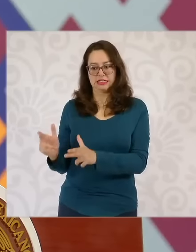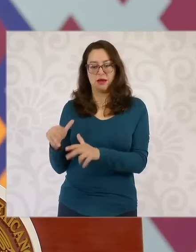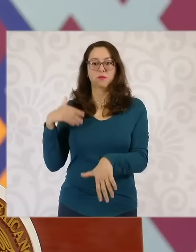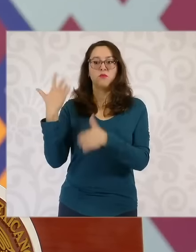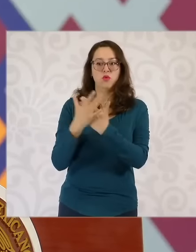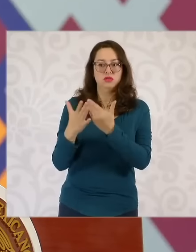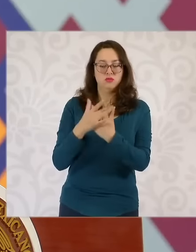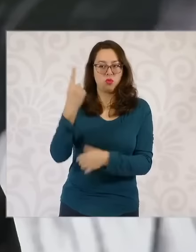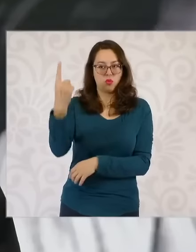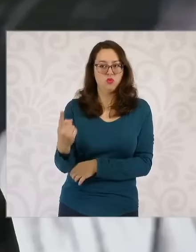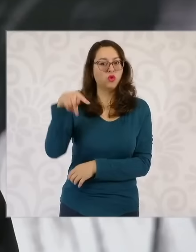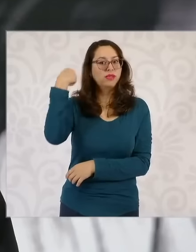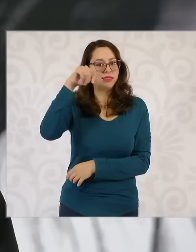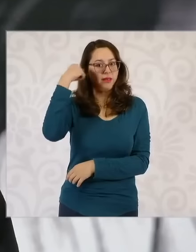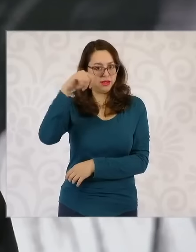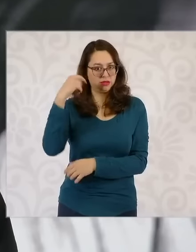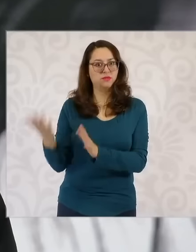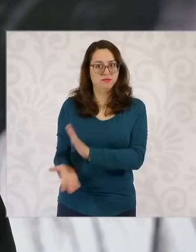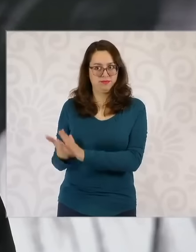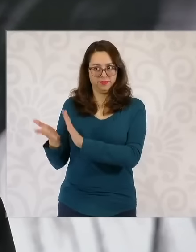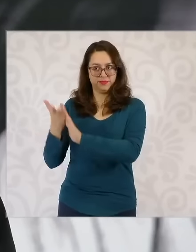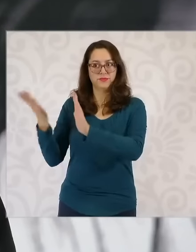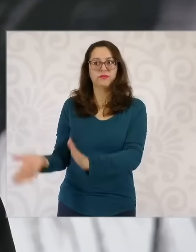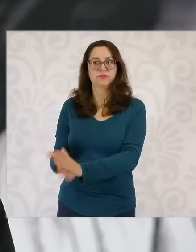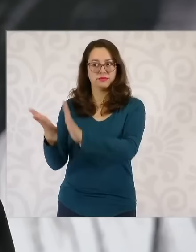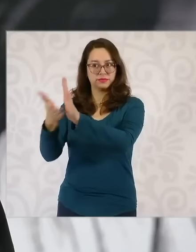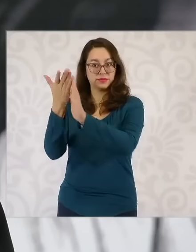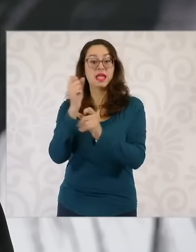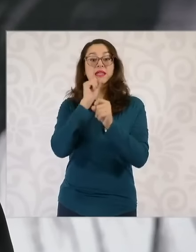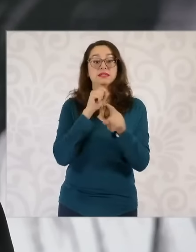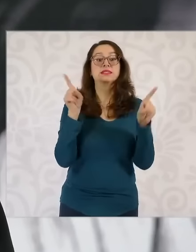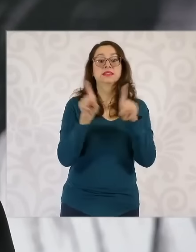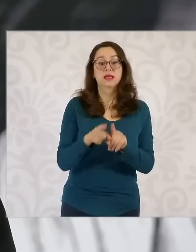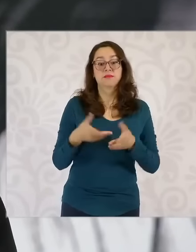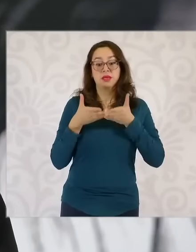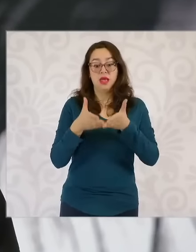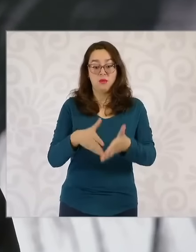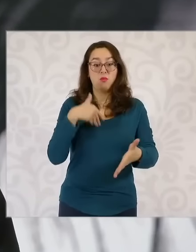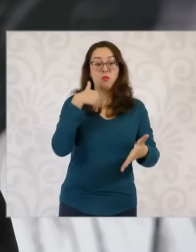Tabasco asimismo se van a presentar los puertos de Salina Cruz Cuatzacalcos Puerto Chiapas y Dos